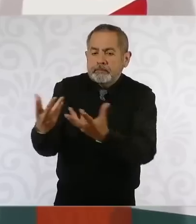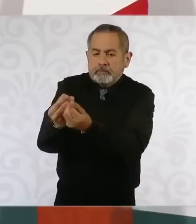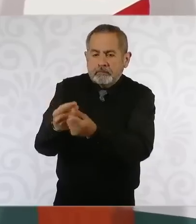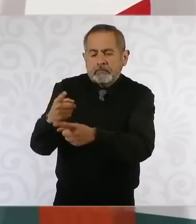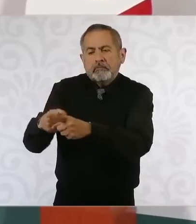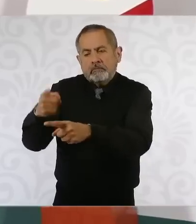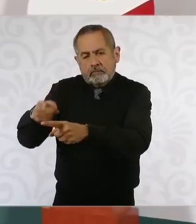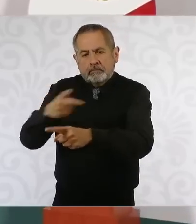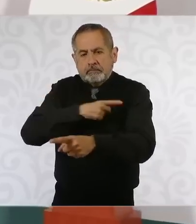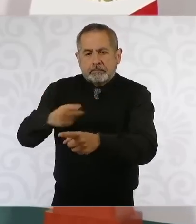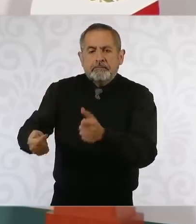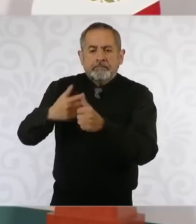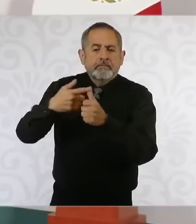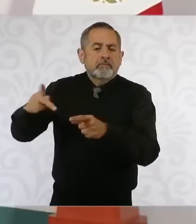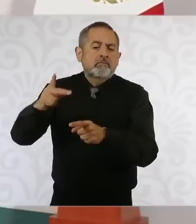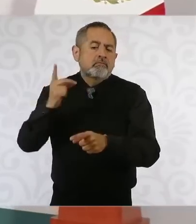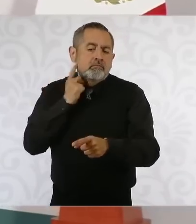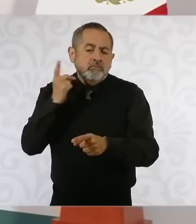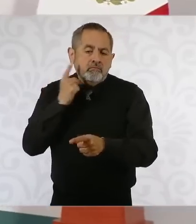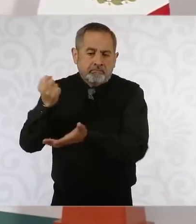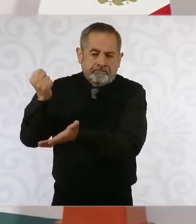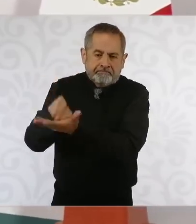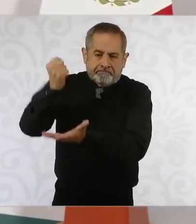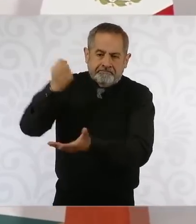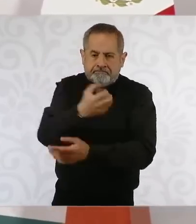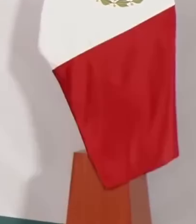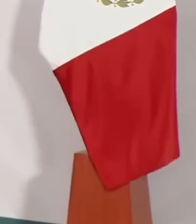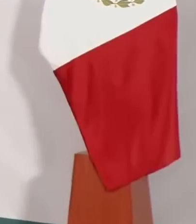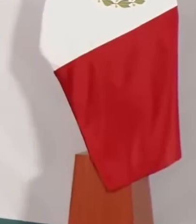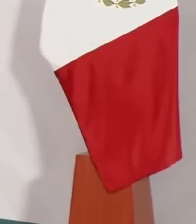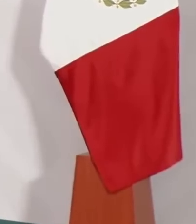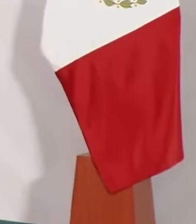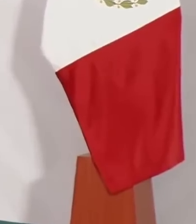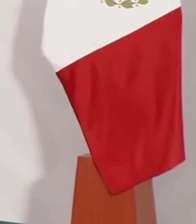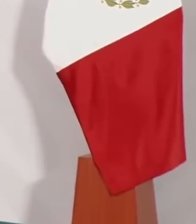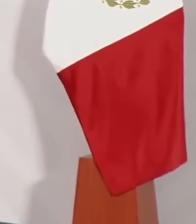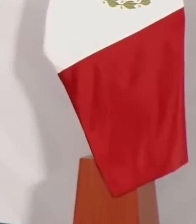aprobado por el congreso del estado ha estado en comunicación con el secretario de seguridad